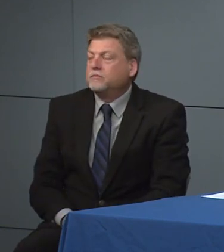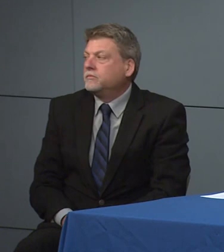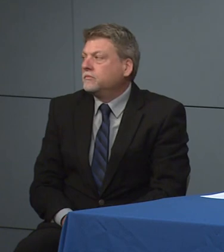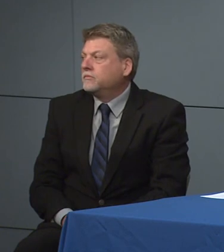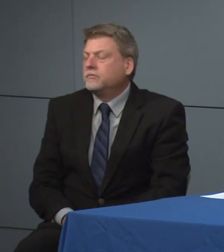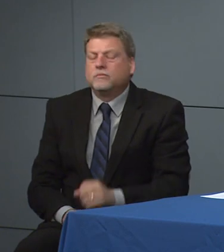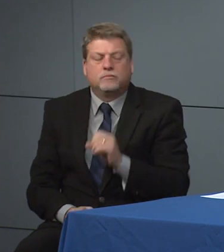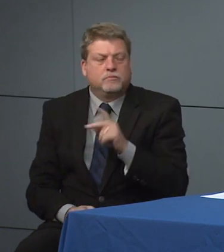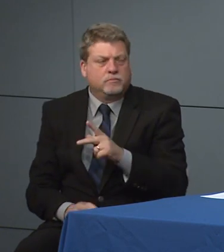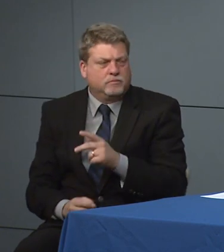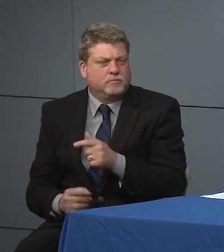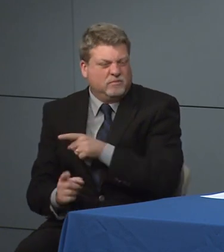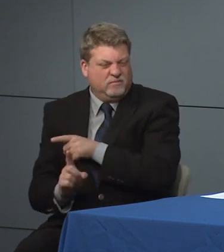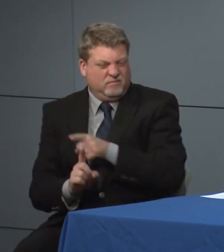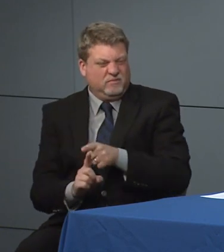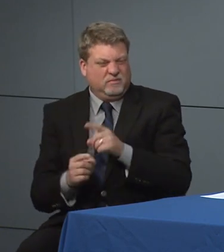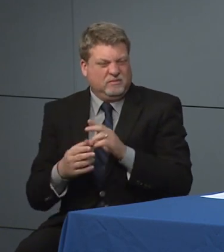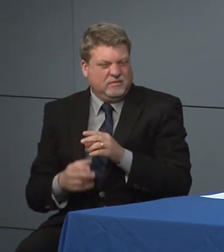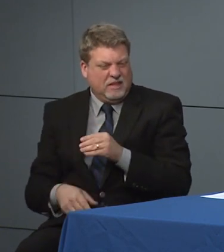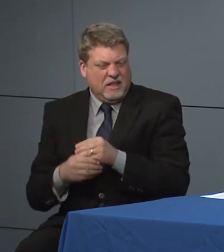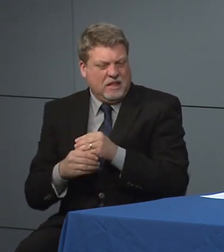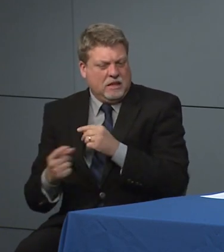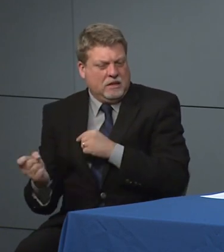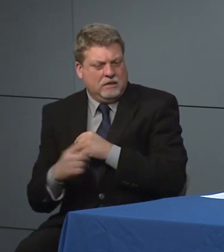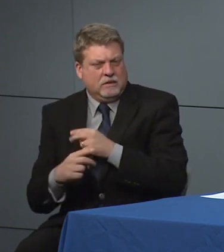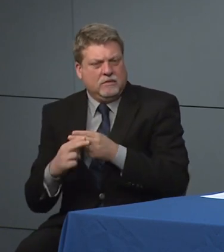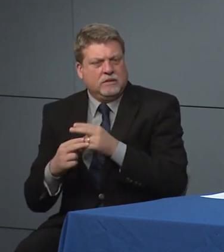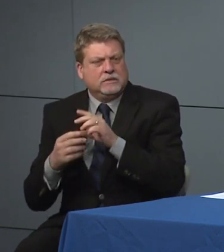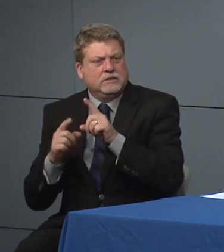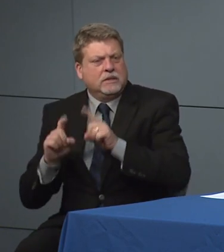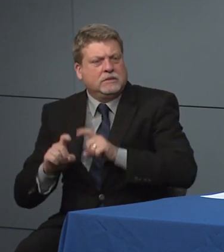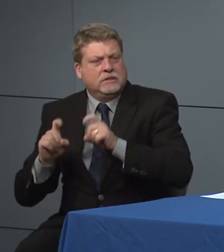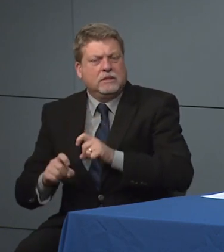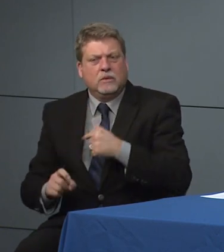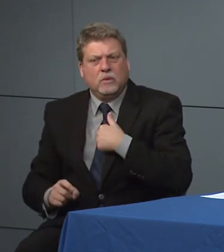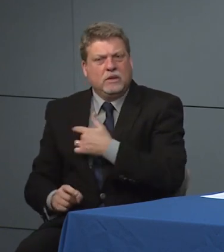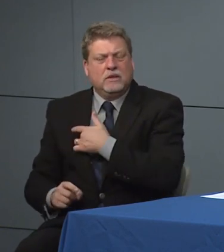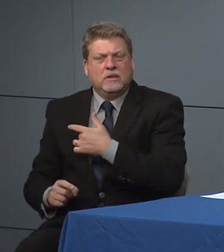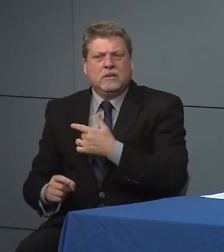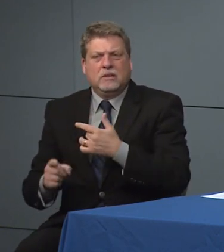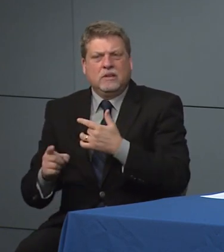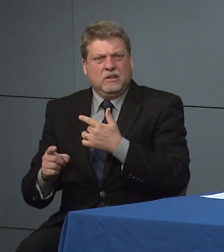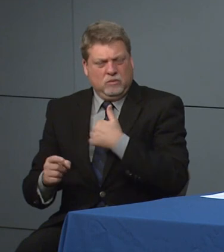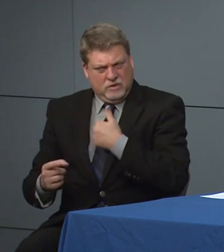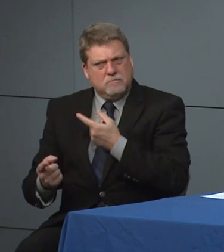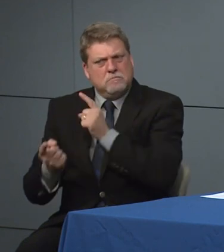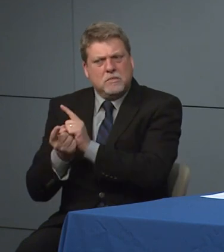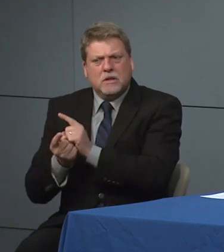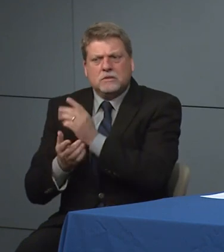volviendo al tema de pruebas nos han juntado la gente.